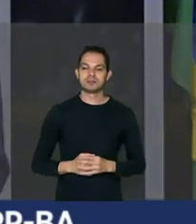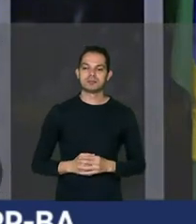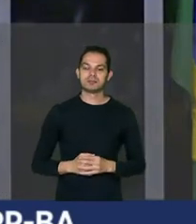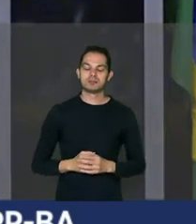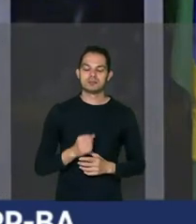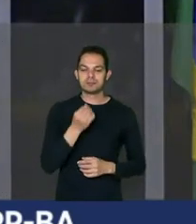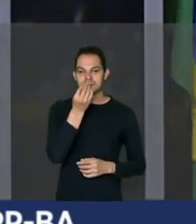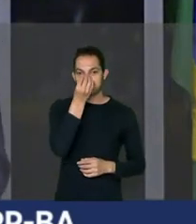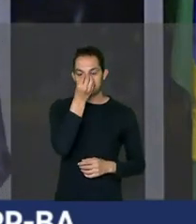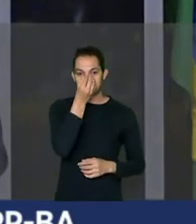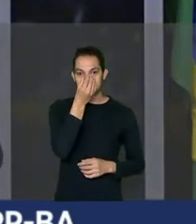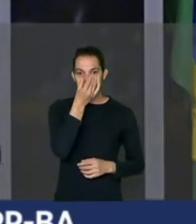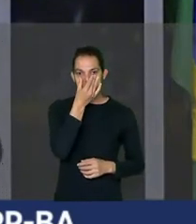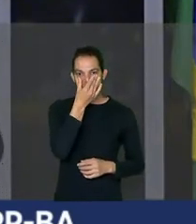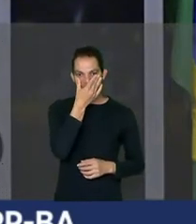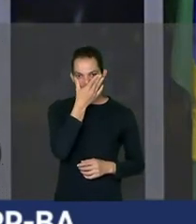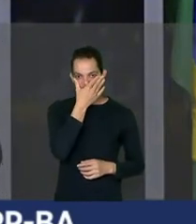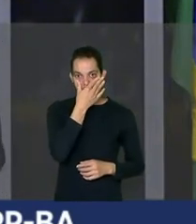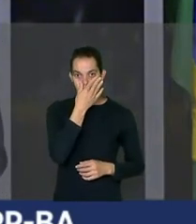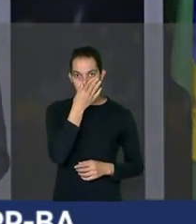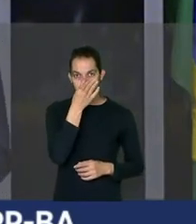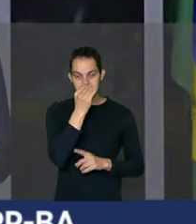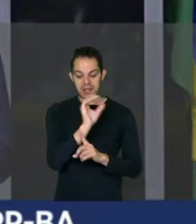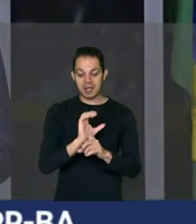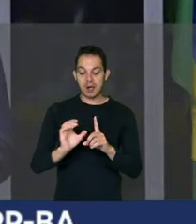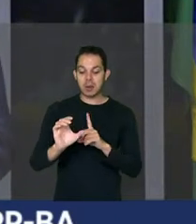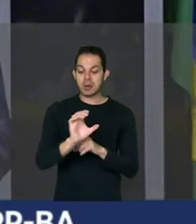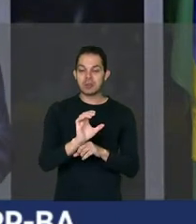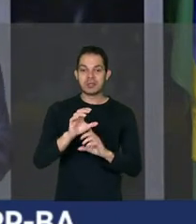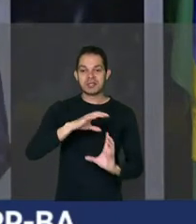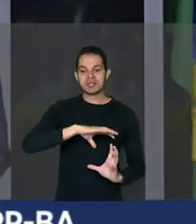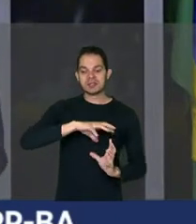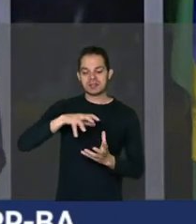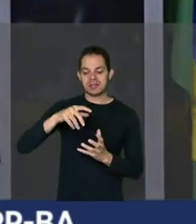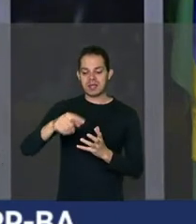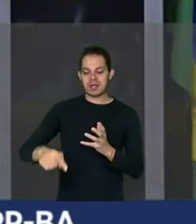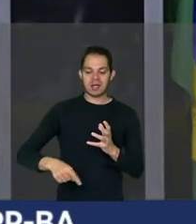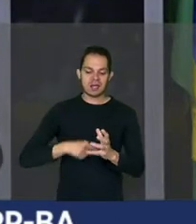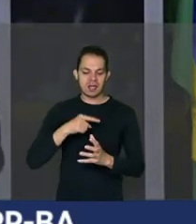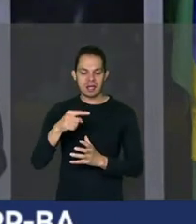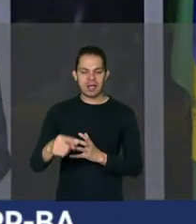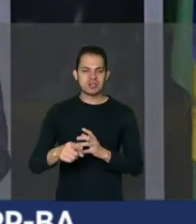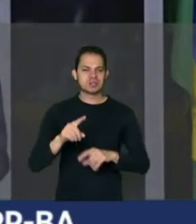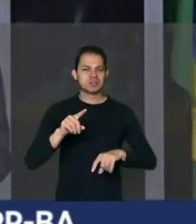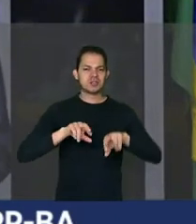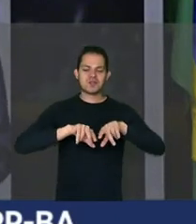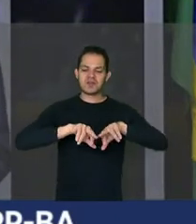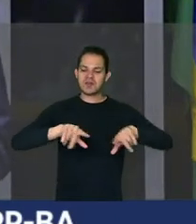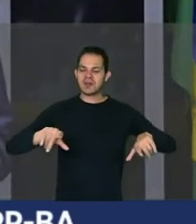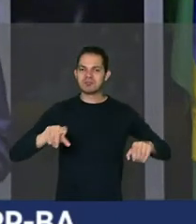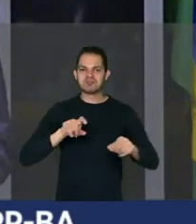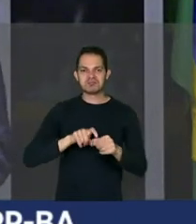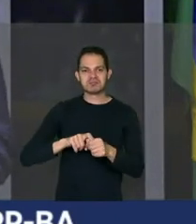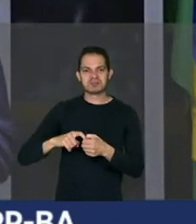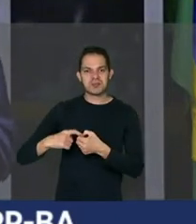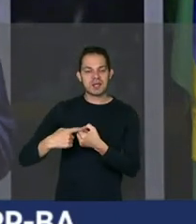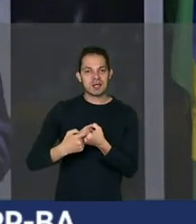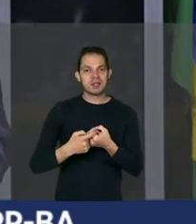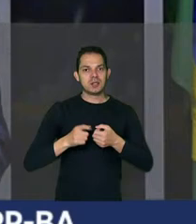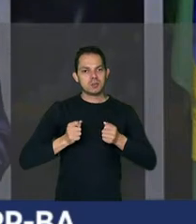COVID 19. APELO, PORTANTO, PARA QUE A COMUNIDADE INTERNACIONAL, ATRAVÀS DE SEUS INÚMEROS ORGANISMOS,